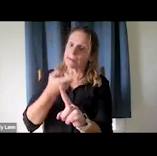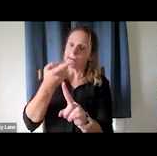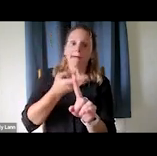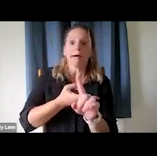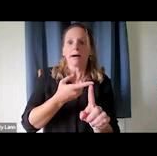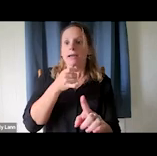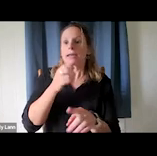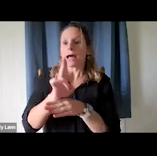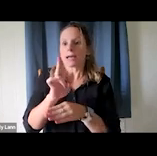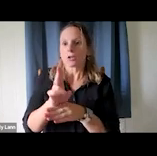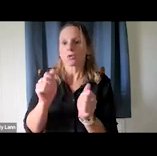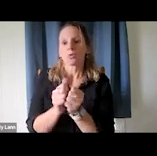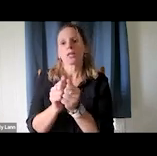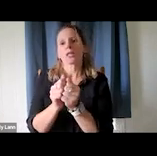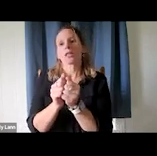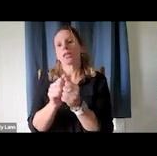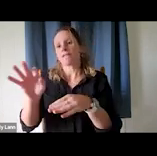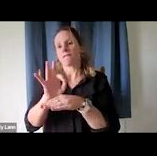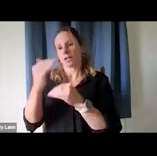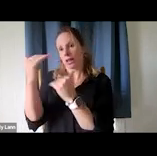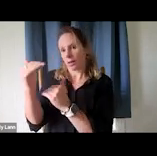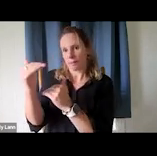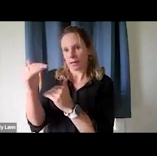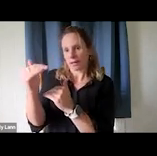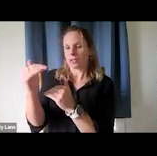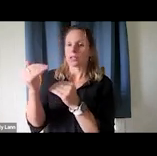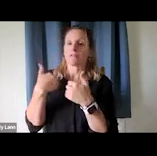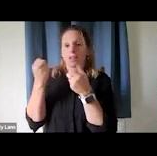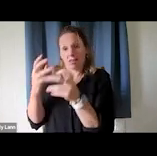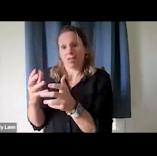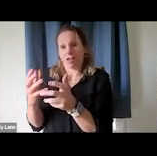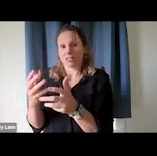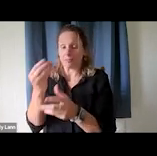con limitaciones funcionales sustanciales. Y he perdido esos casos. Un adjudicador me dijo